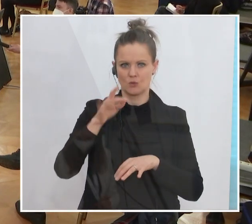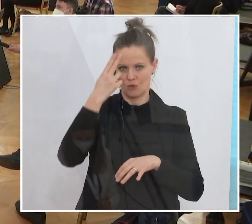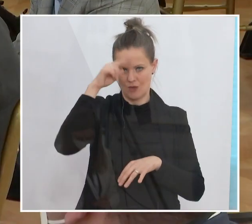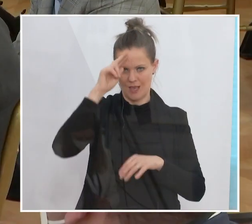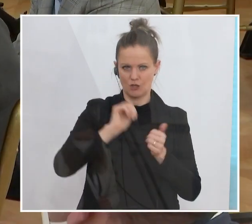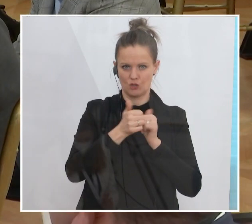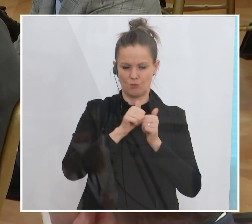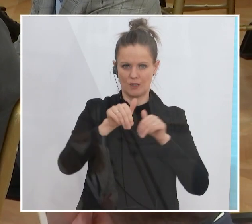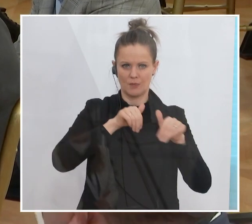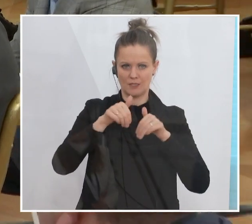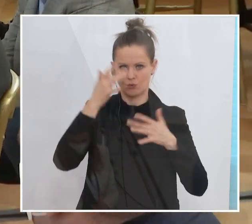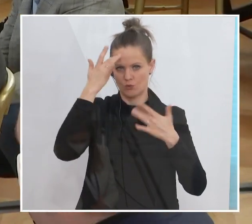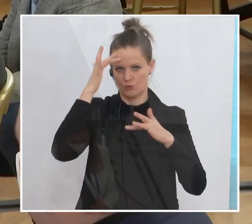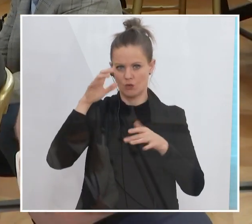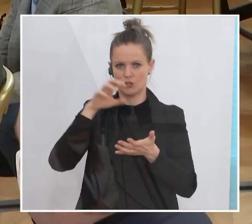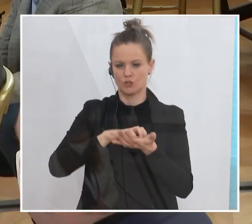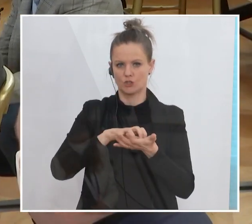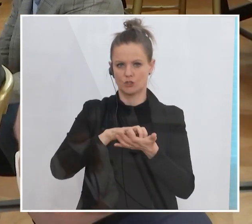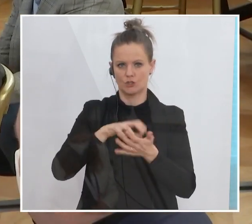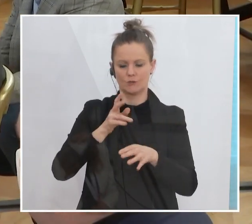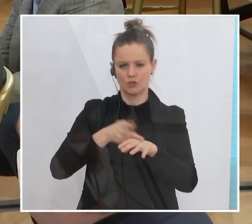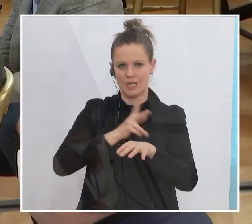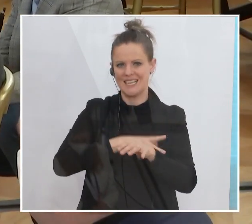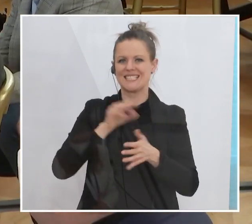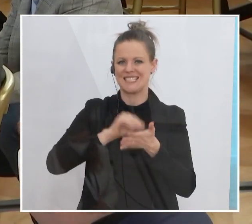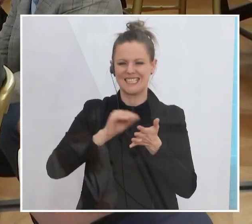Kulturstaatssekretärin, nämlich was speziell Vorarlberg betrifft, wie schaut es da jetzt aus